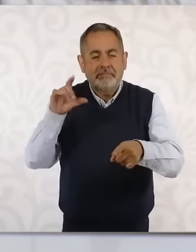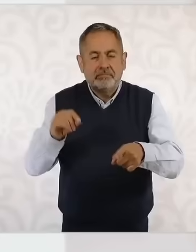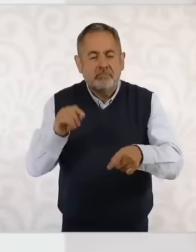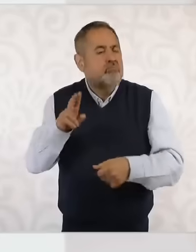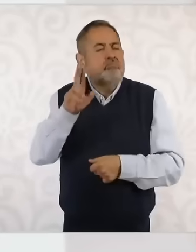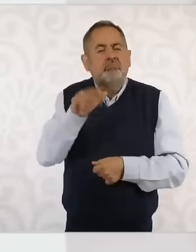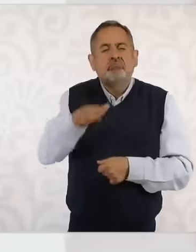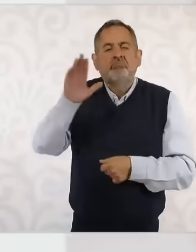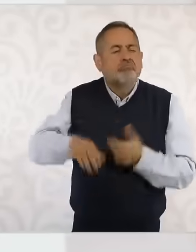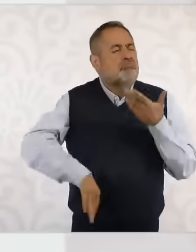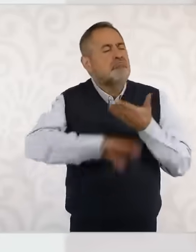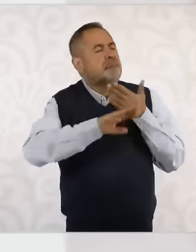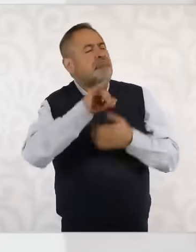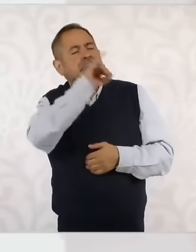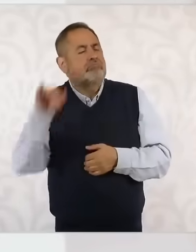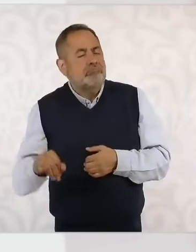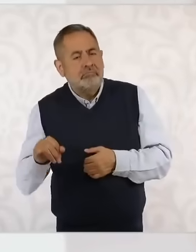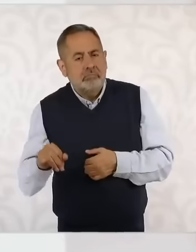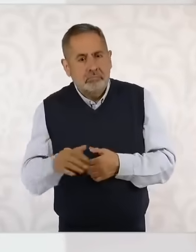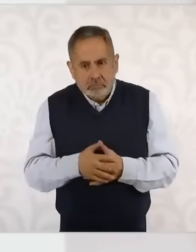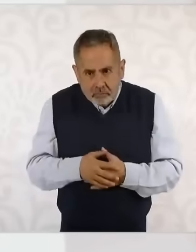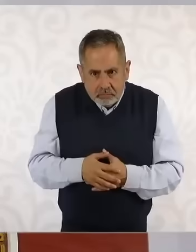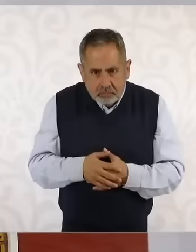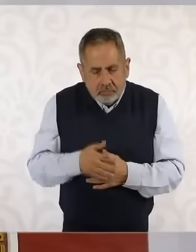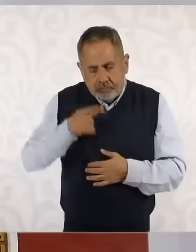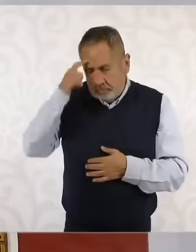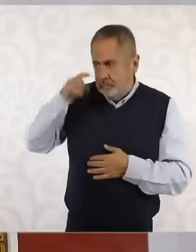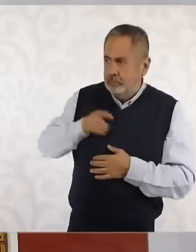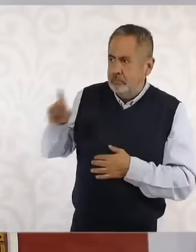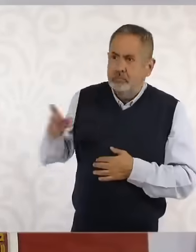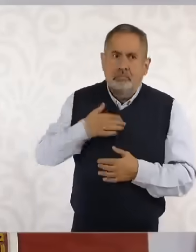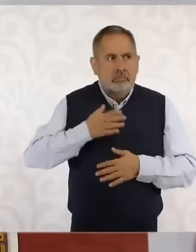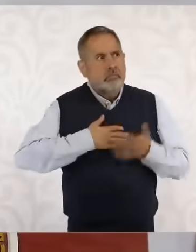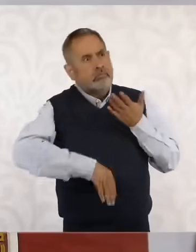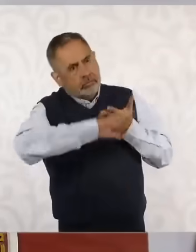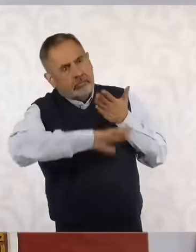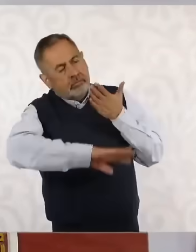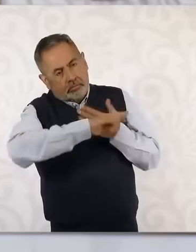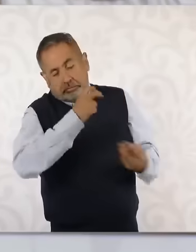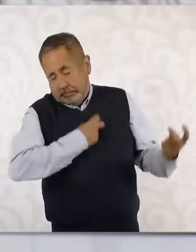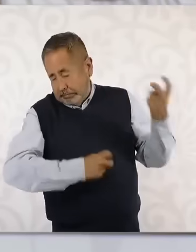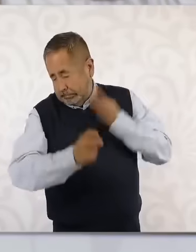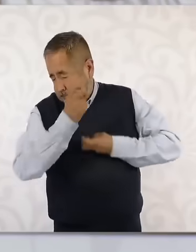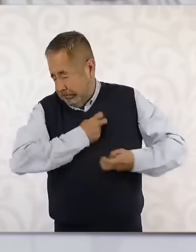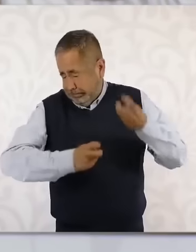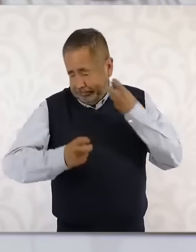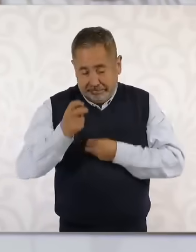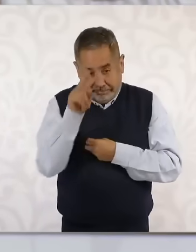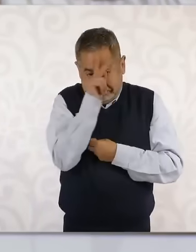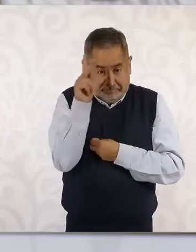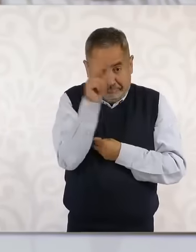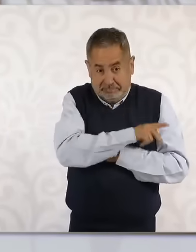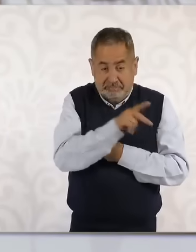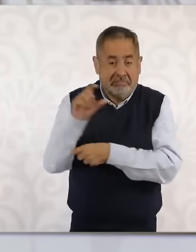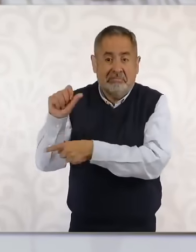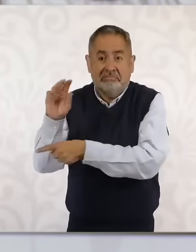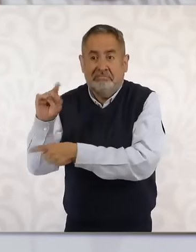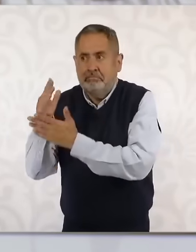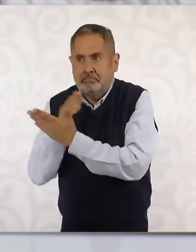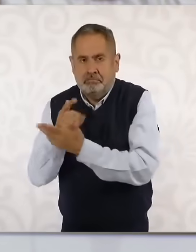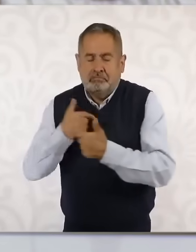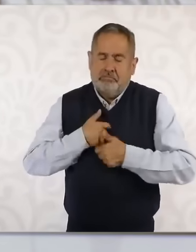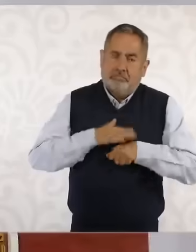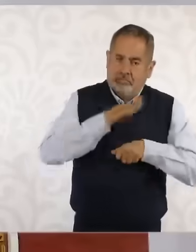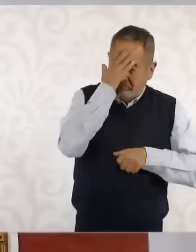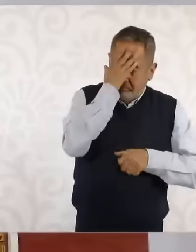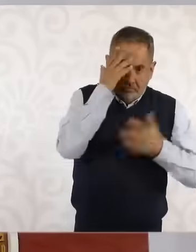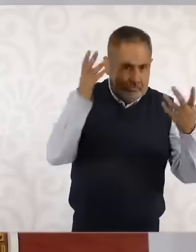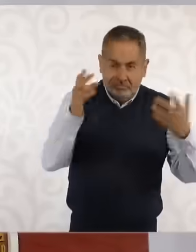que lo hubieran atacado tanto, ¿no? Pues yo creo que ya le gané porque en este mes este han dejado